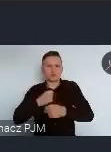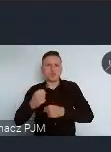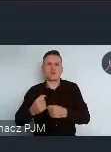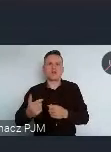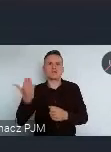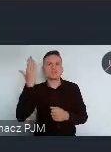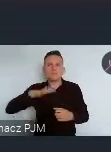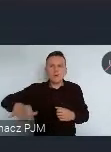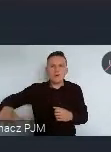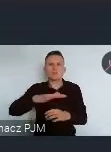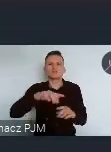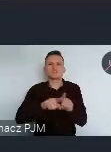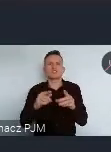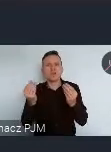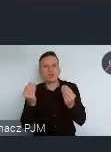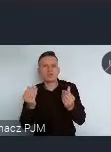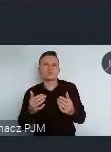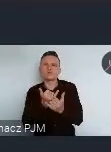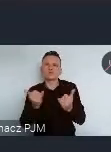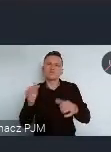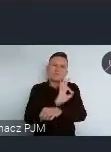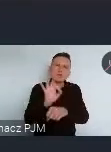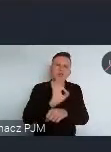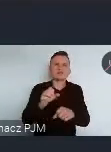poprzez różnego rodzaju projekty twarde i miękkie.